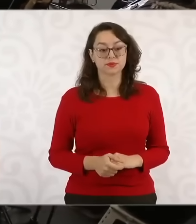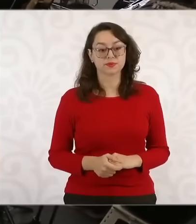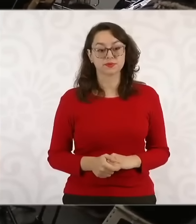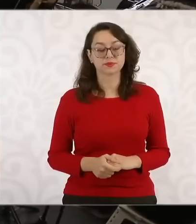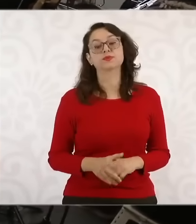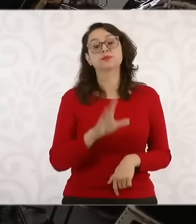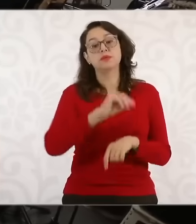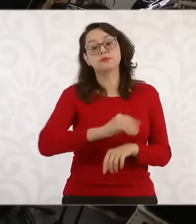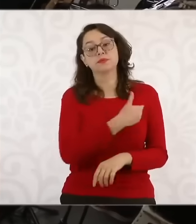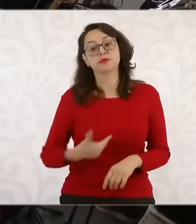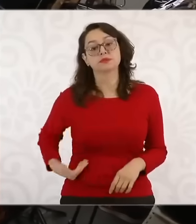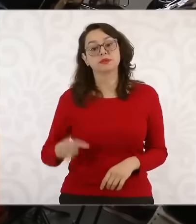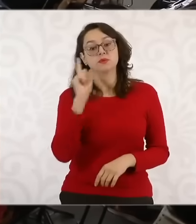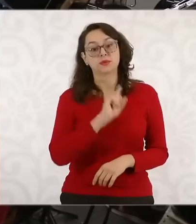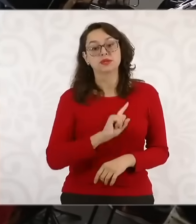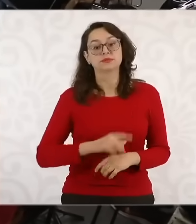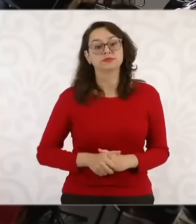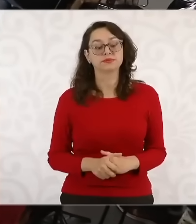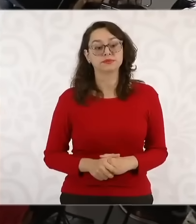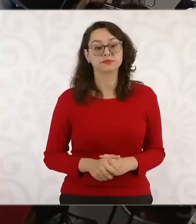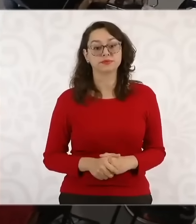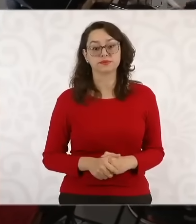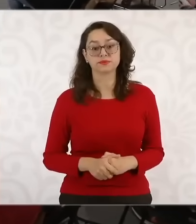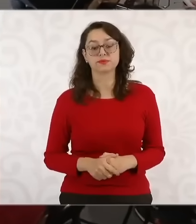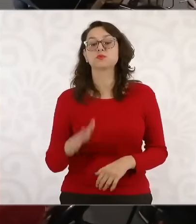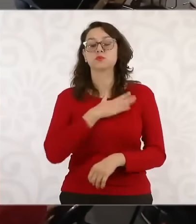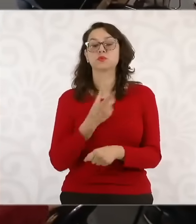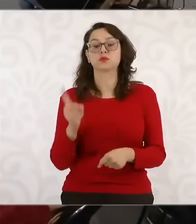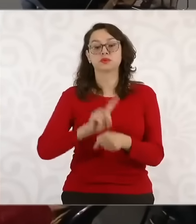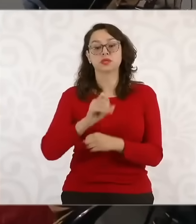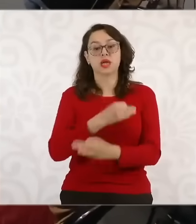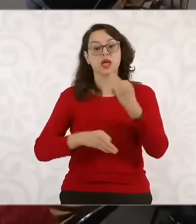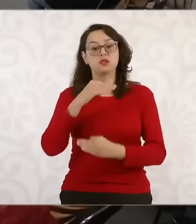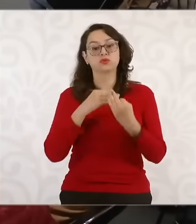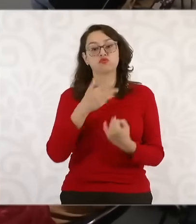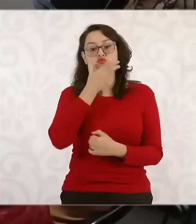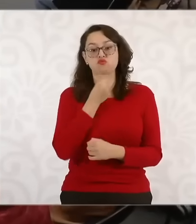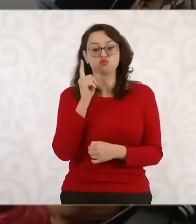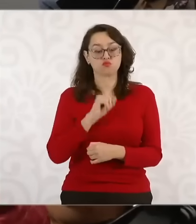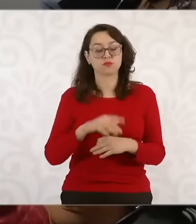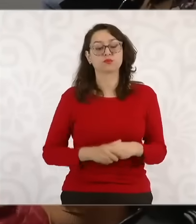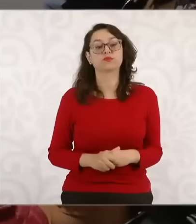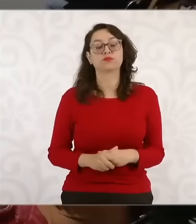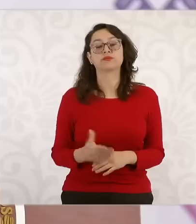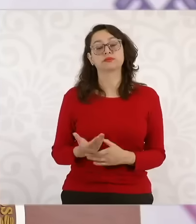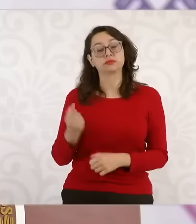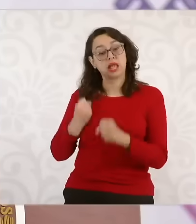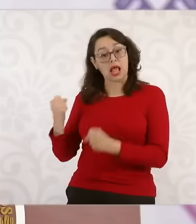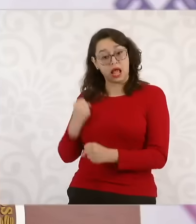Con su permiso, presidenta. Buenos días a todas y todos. Desde diciembre de 2019, quienes se dedican